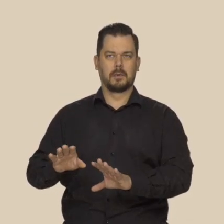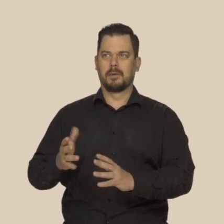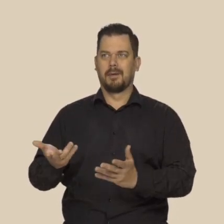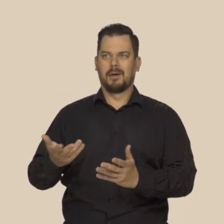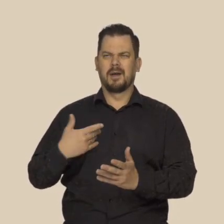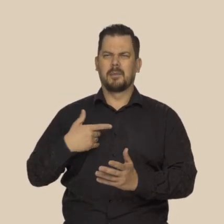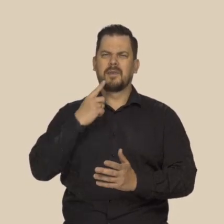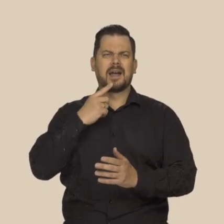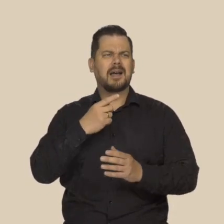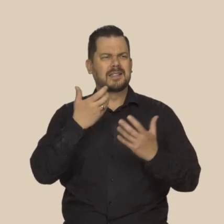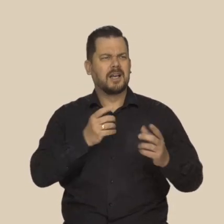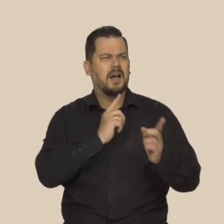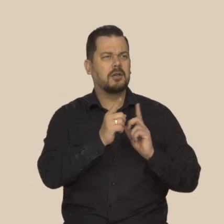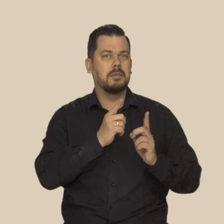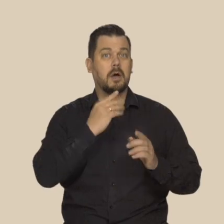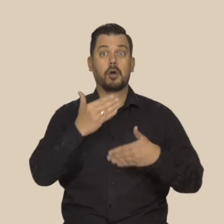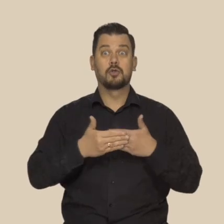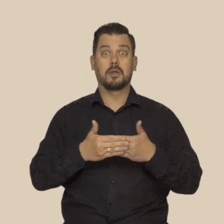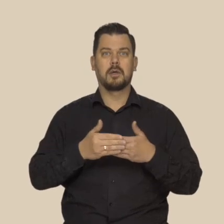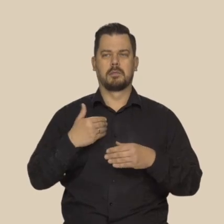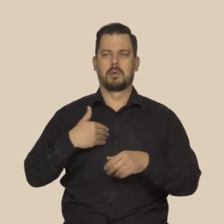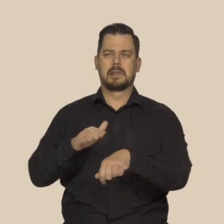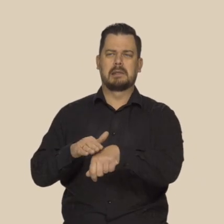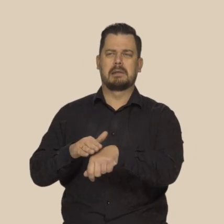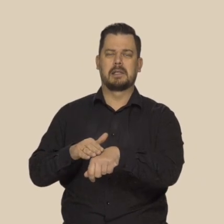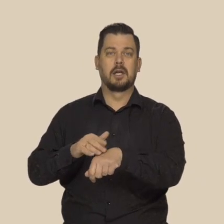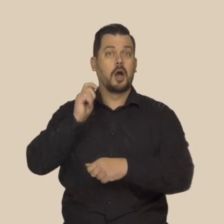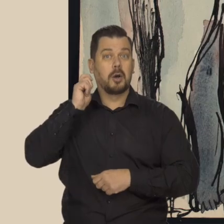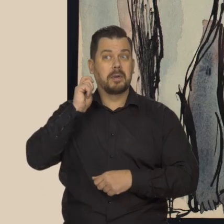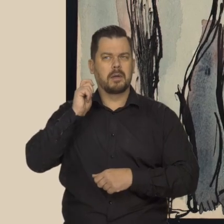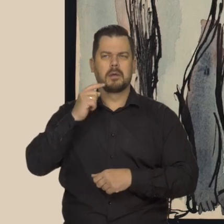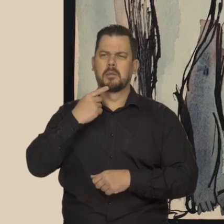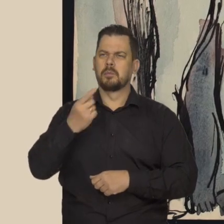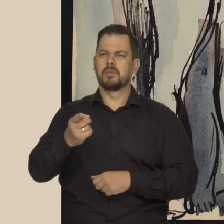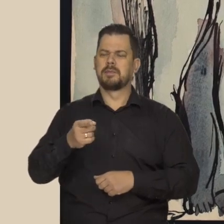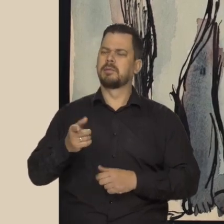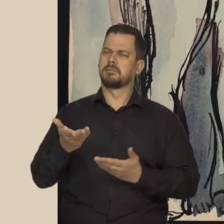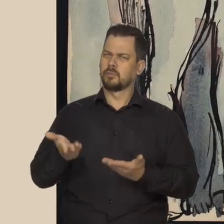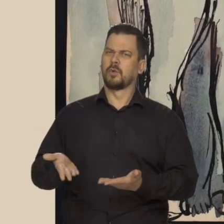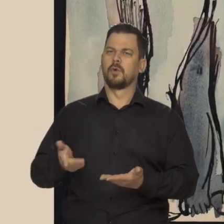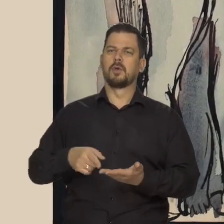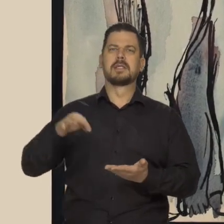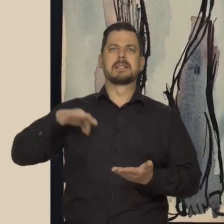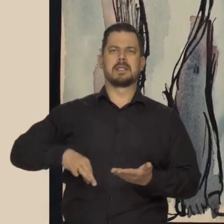I zanim miałem czas odwieźć ją od tego pomysłu, moja żona obudziła drugą, nieszczęśliwą kobietę i mówiła do niej z egzaltacją: